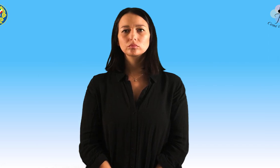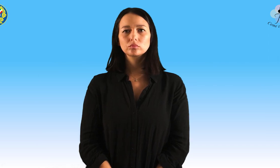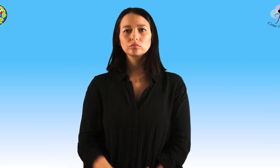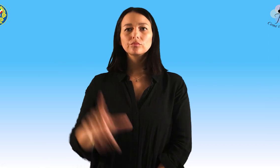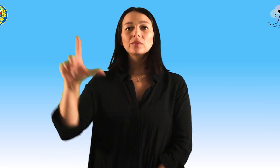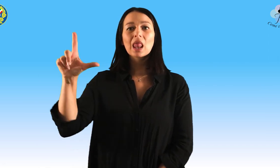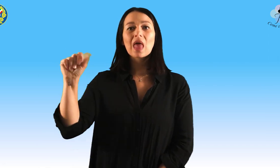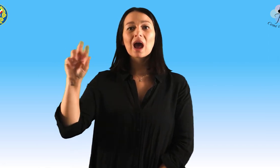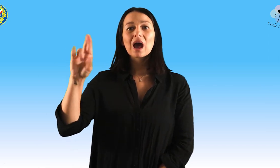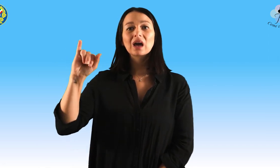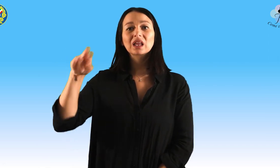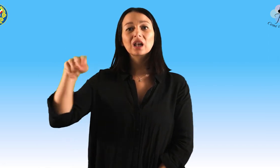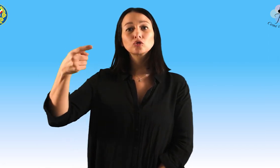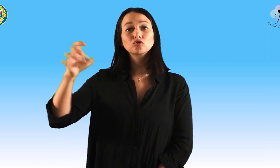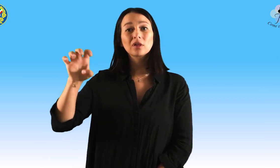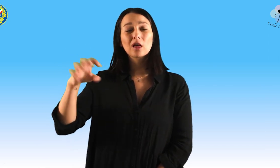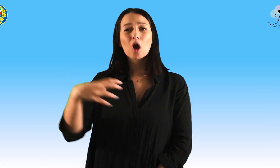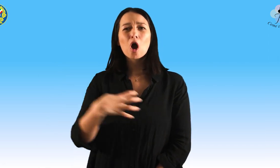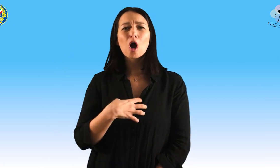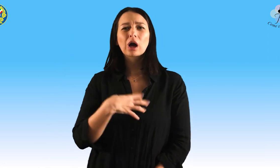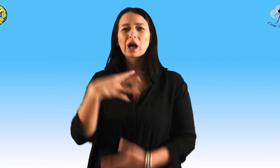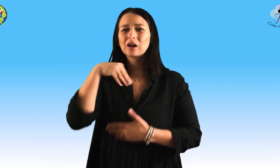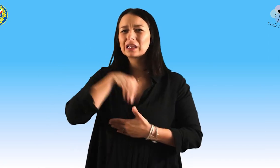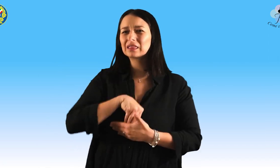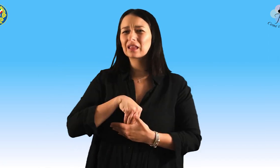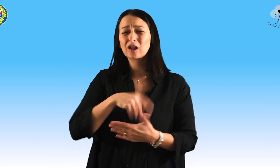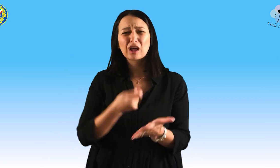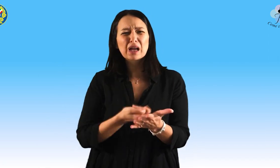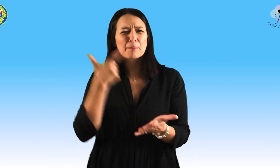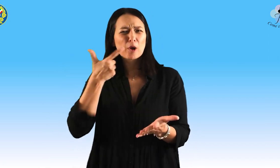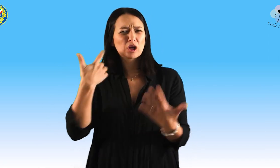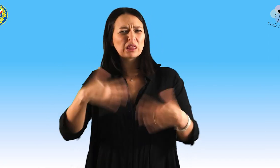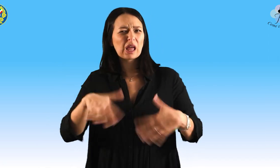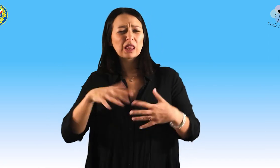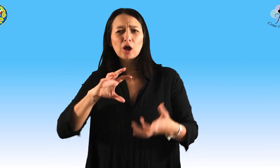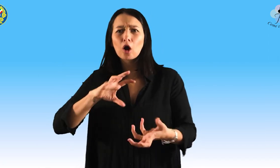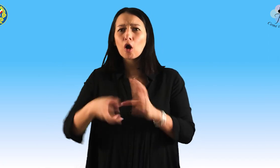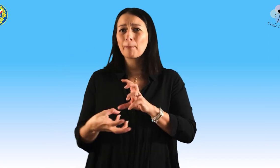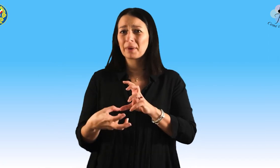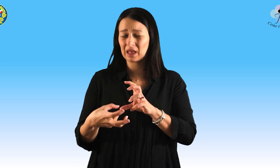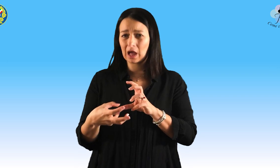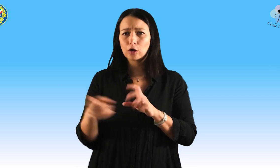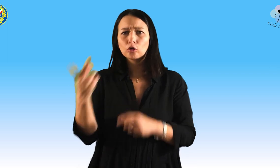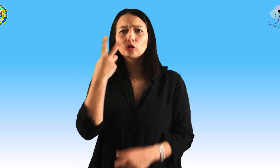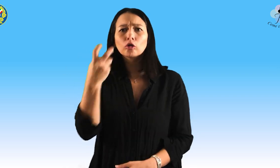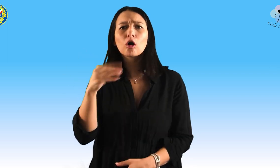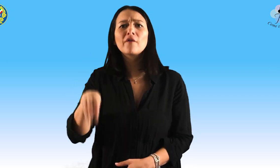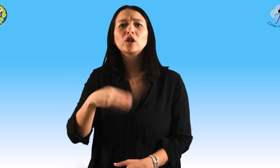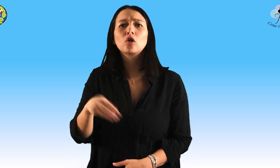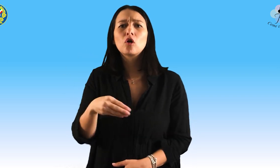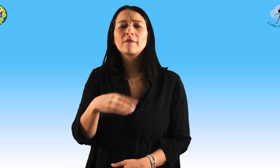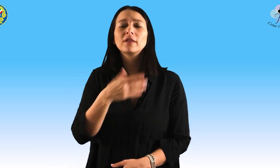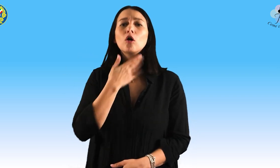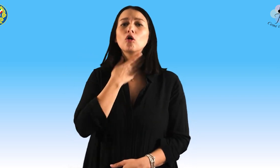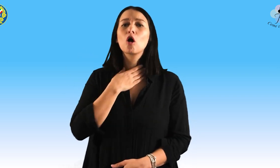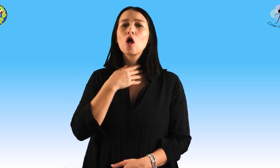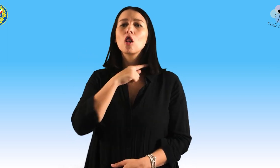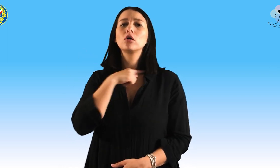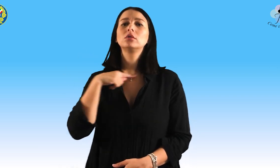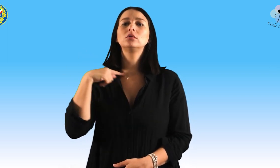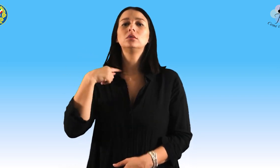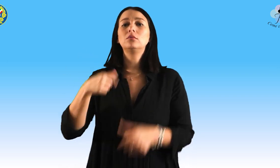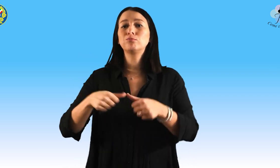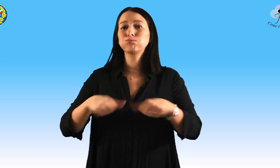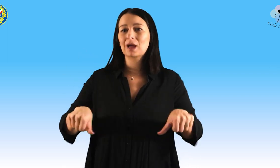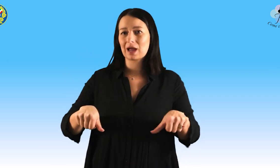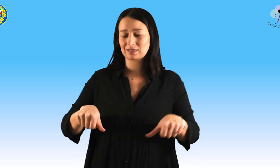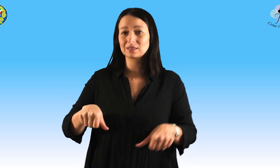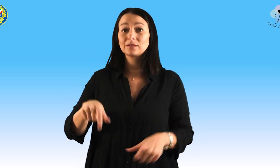La laringe è un organo interno molto complesso che si trova alla base del collo